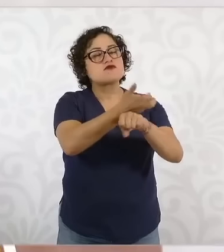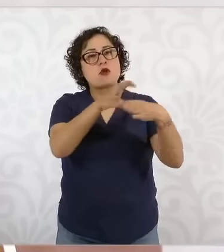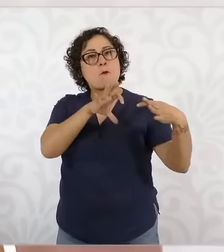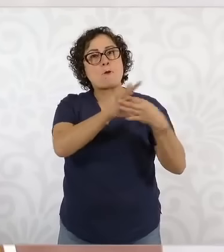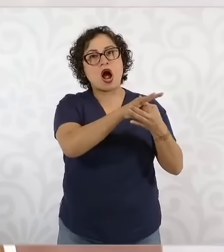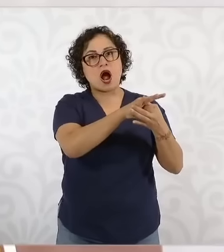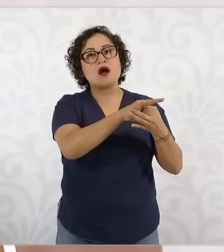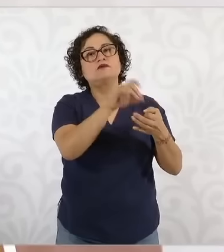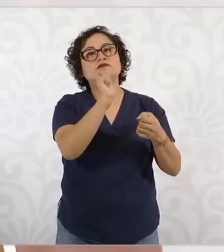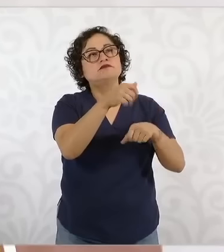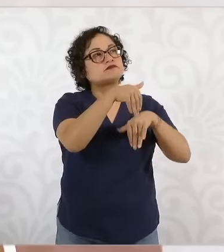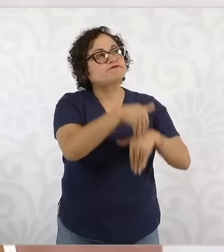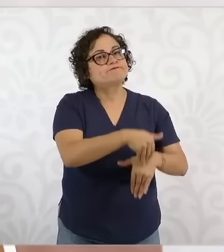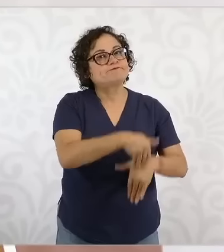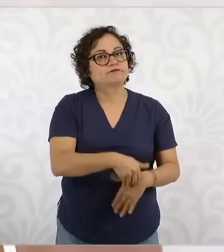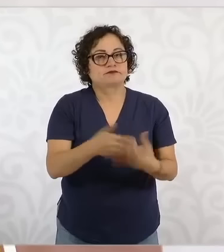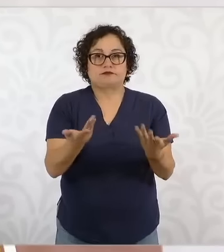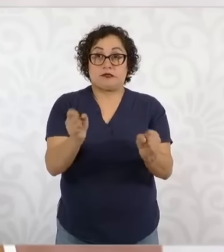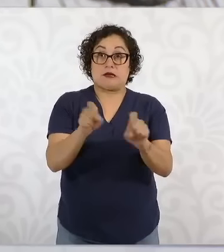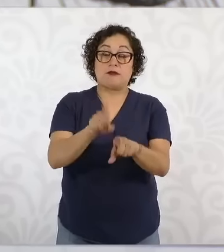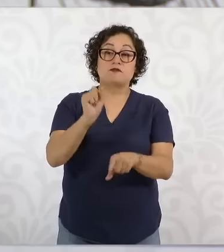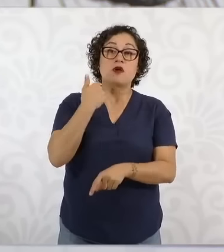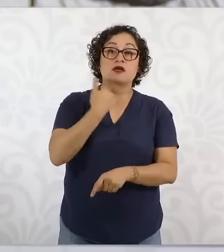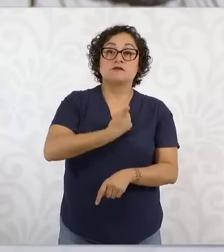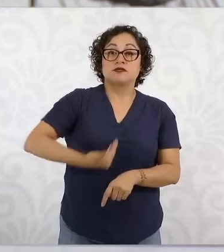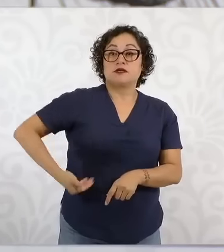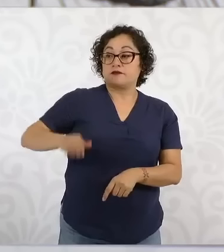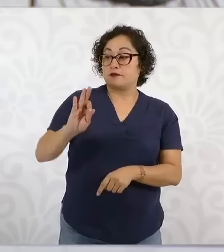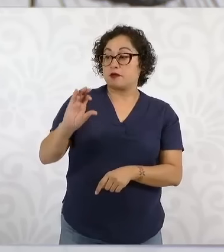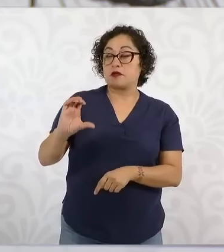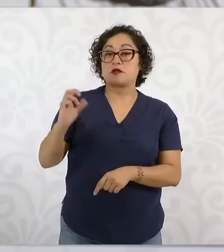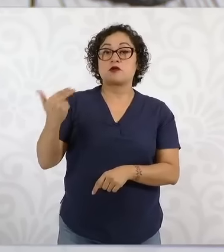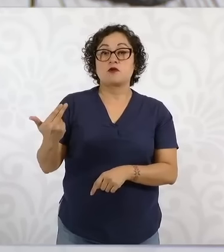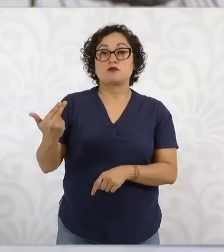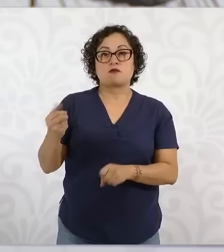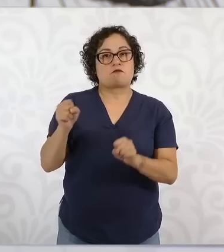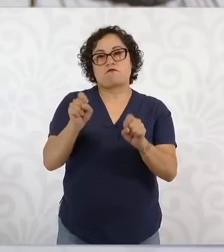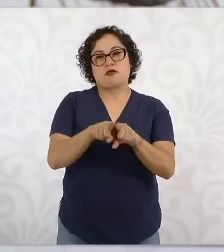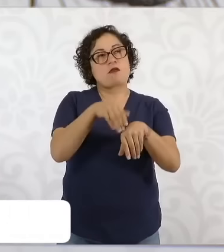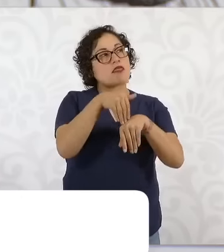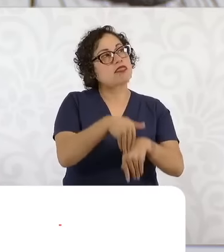Cuando Calderón fue presidente, pues se subordinó en mucho, en particular a la DEA